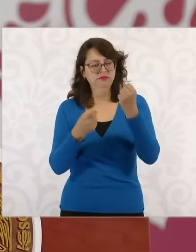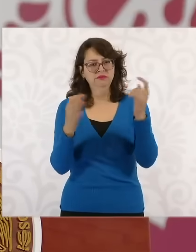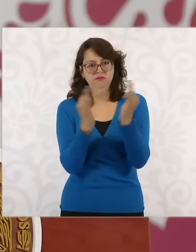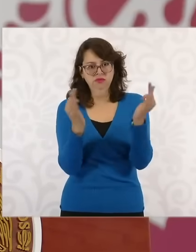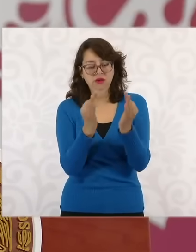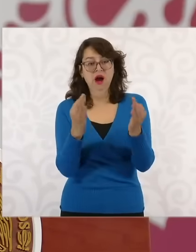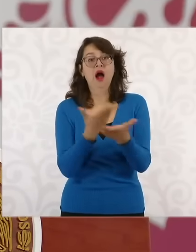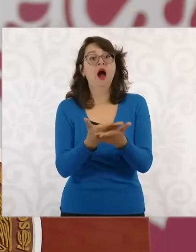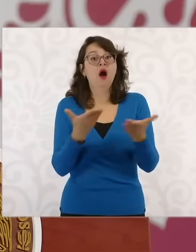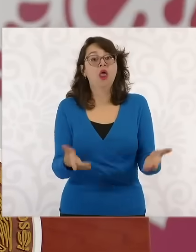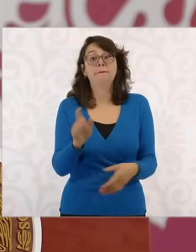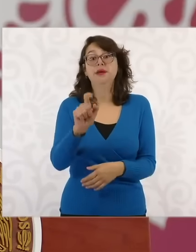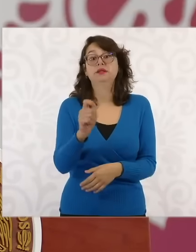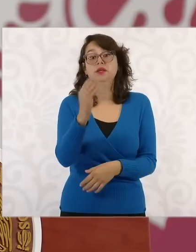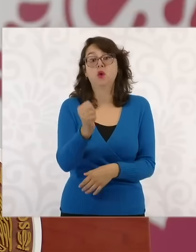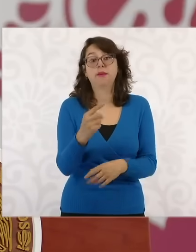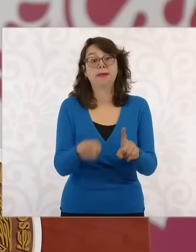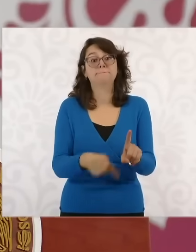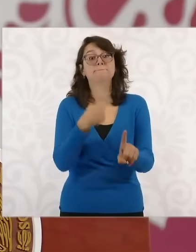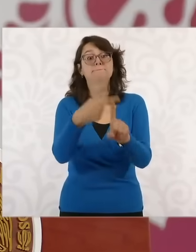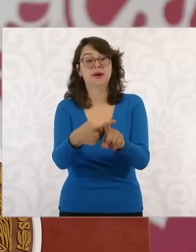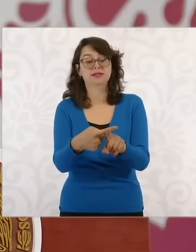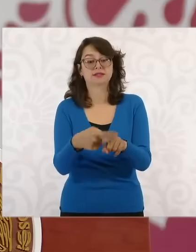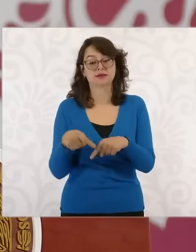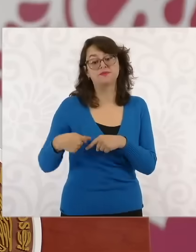posibilidad de seguir incrementando como 40 50 vehículos adicionales dentro de los contratos